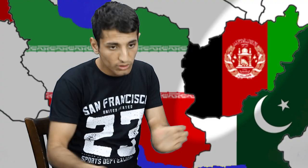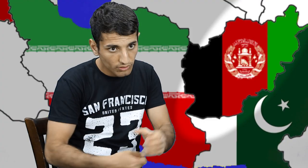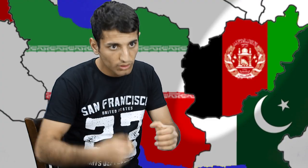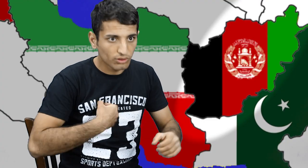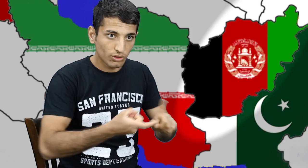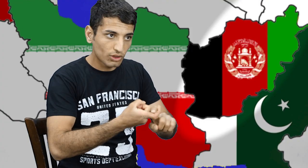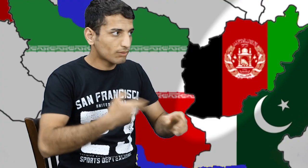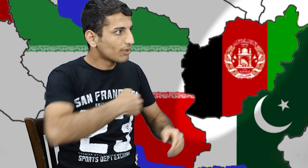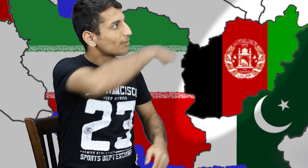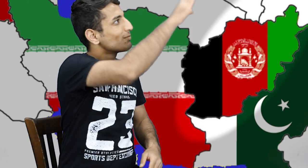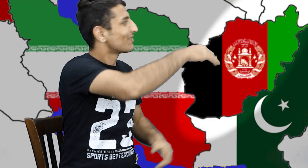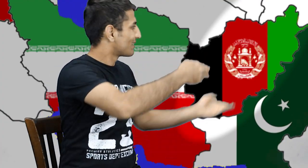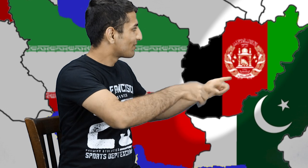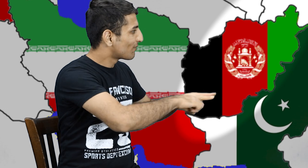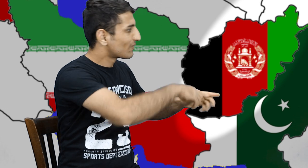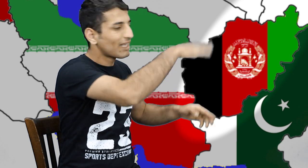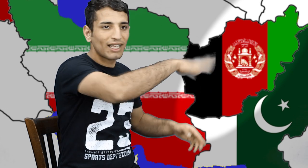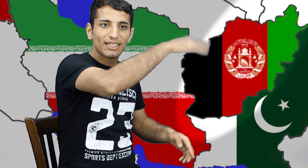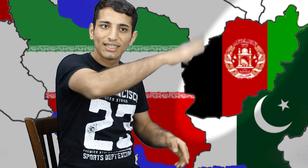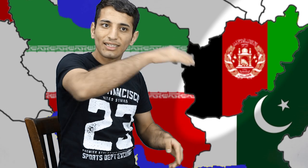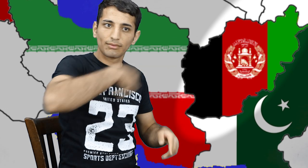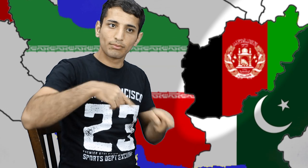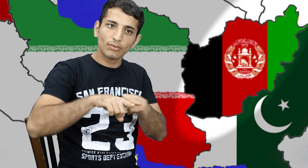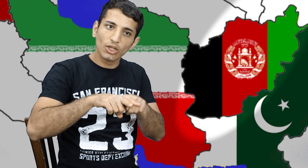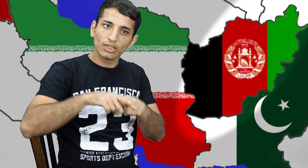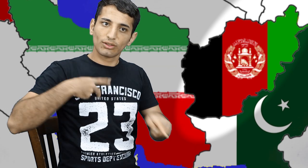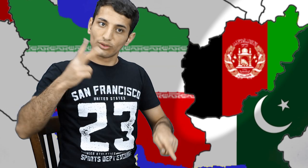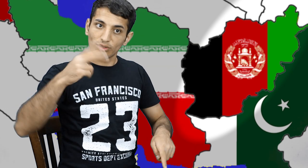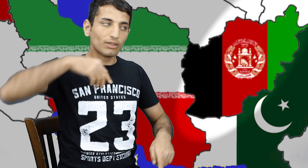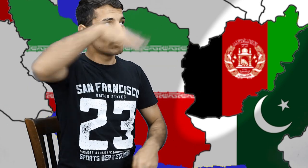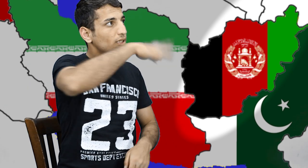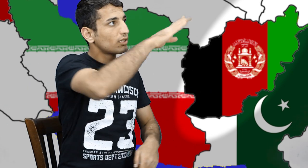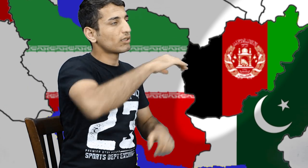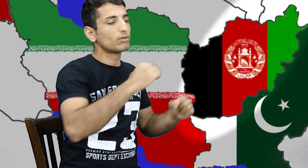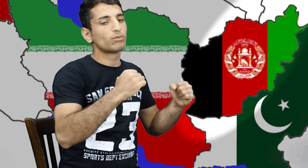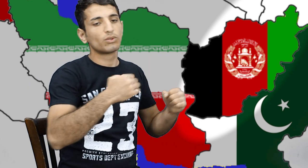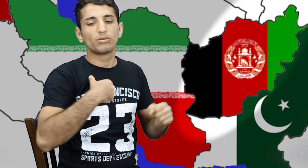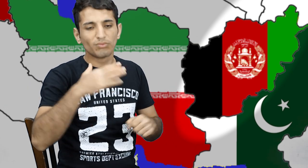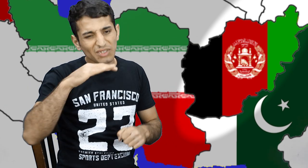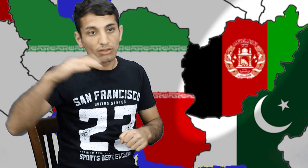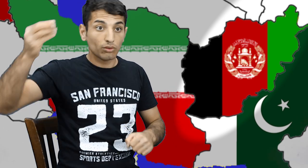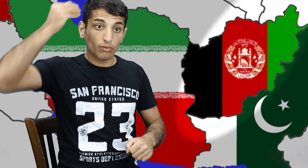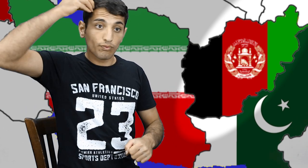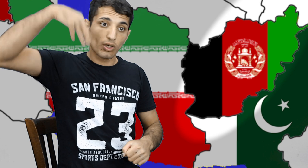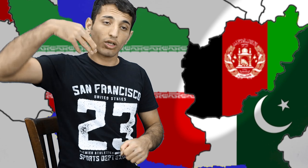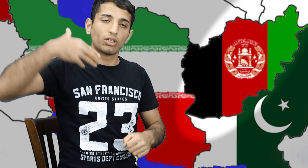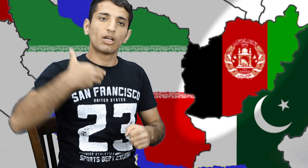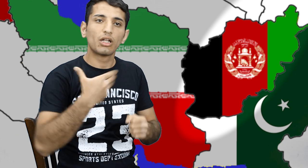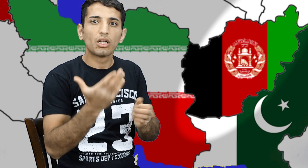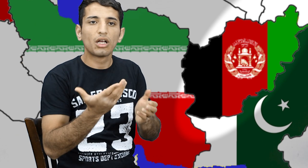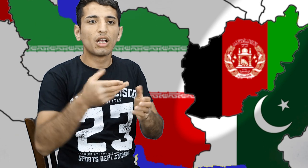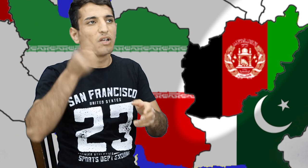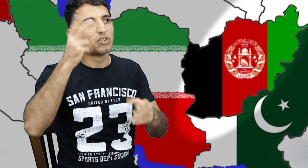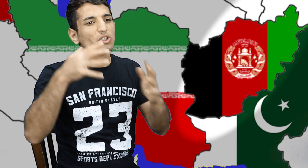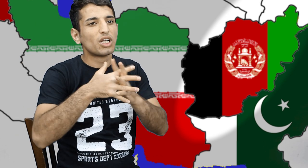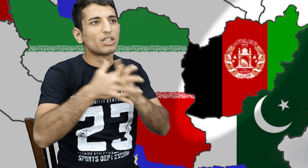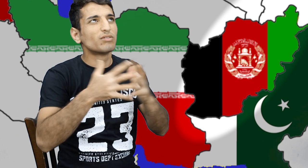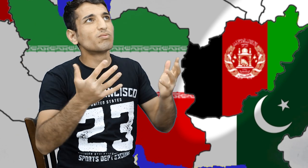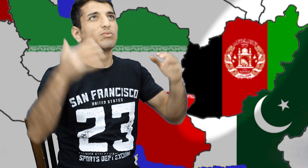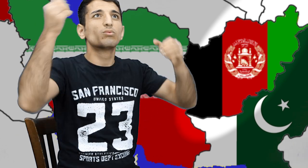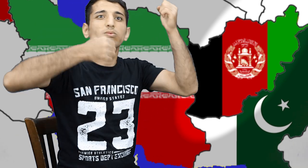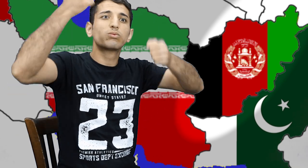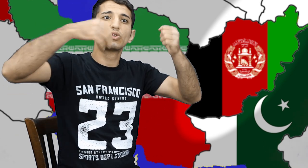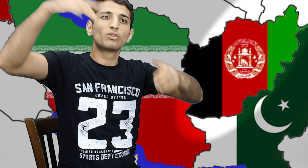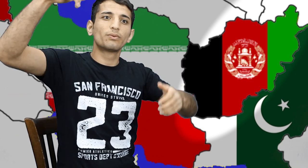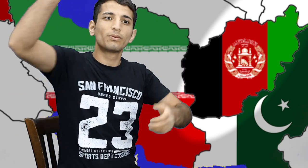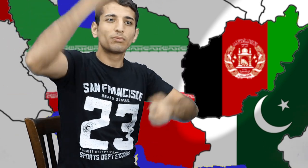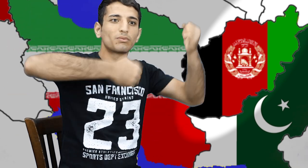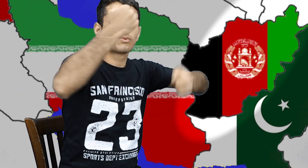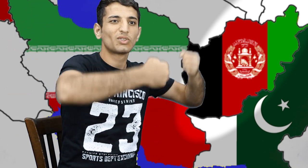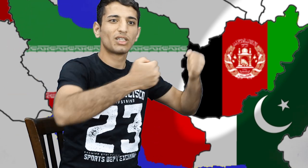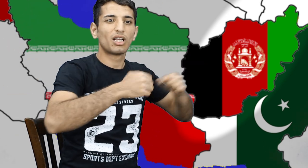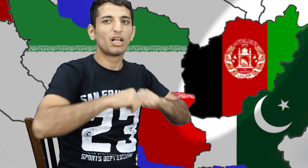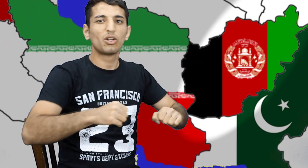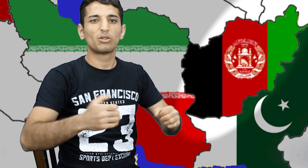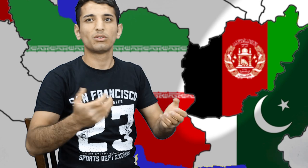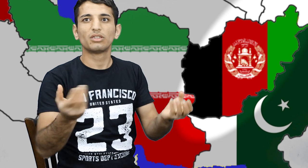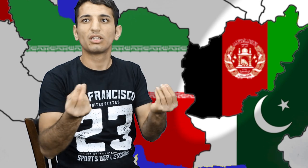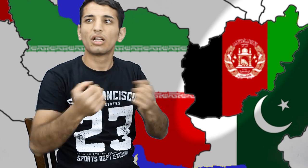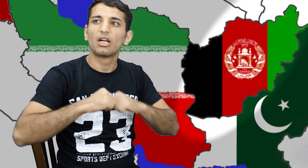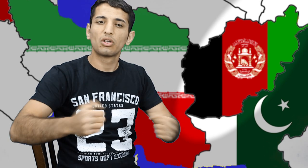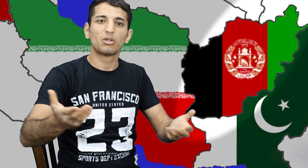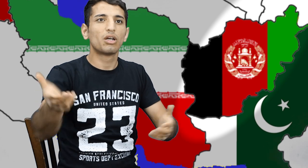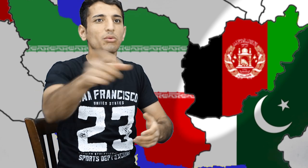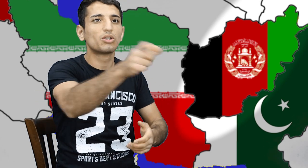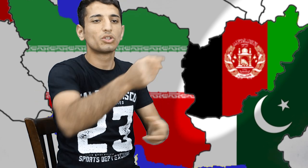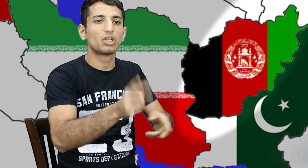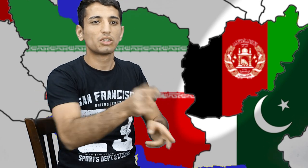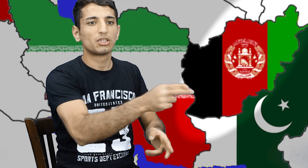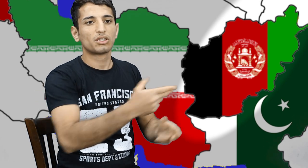Mit meinen zwei Brüdern arbeitete ich als Maler. Es wurde dennoch überall gebombt. Die Menschen starben.